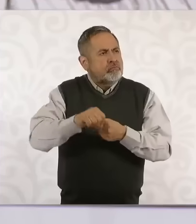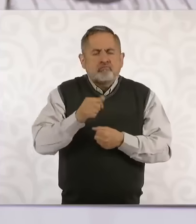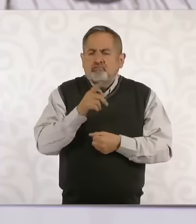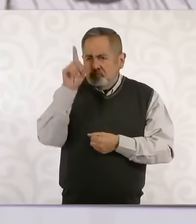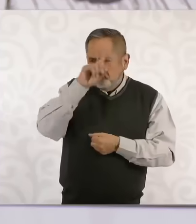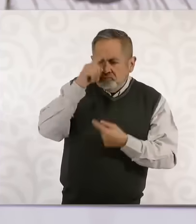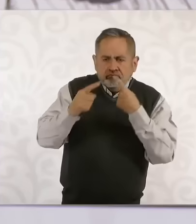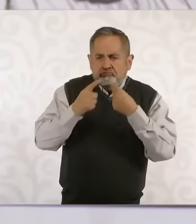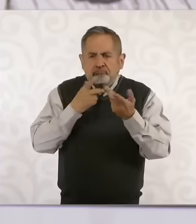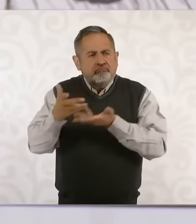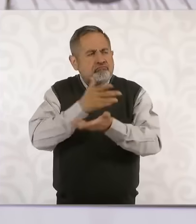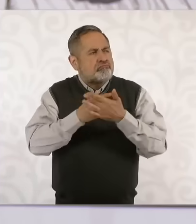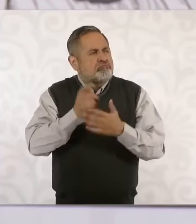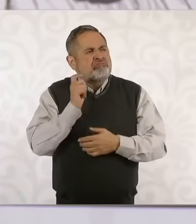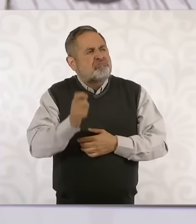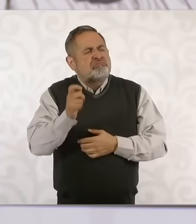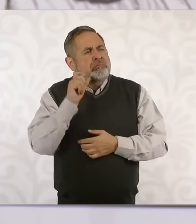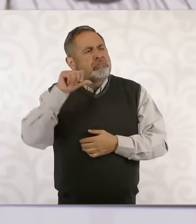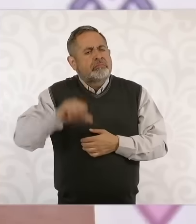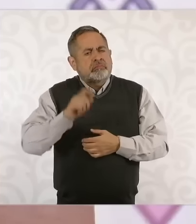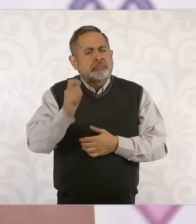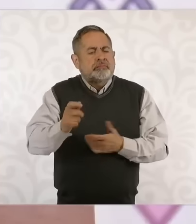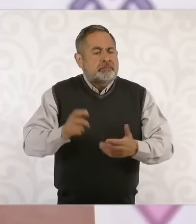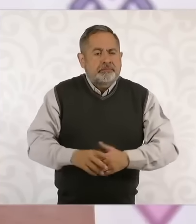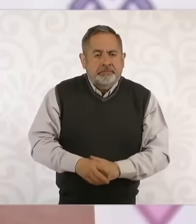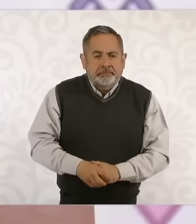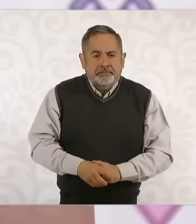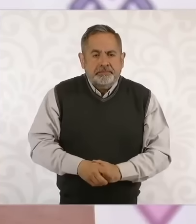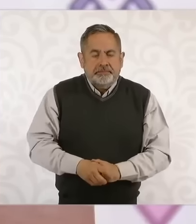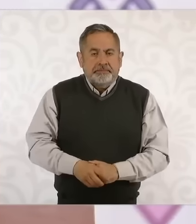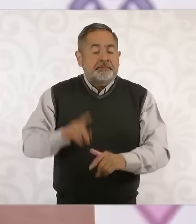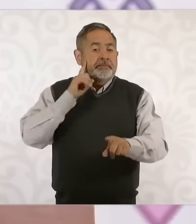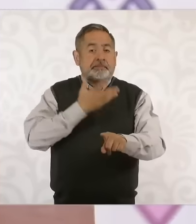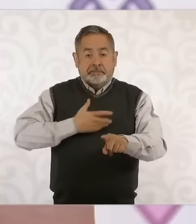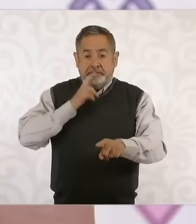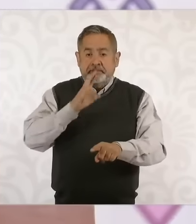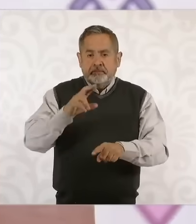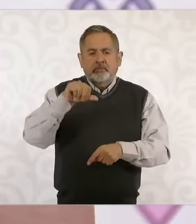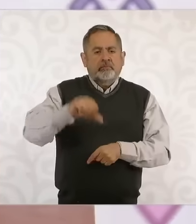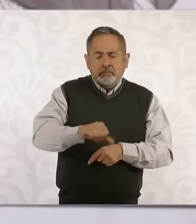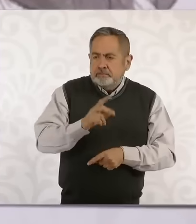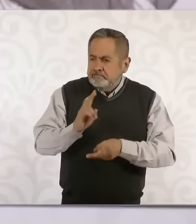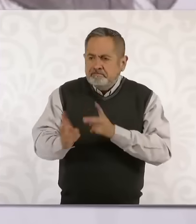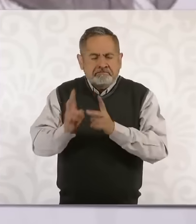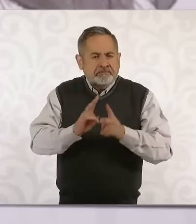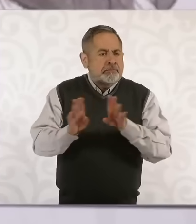Pues vamos a dar una plática, voy a platicar con ellos de eh lo que significa la transformación que